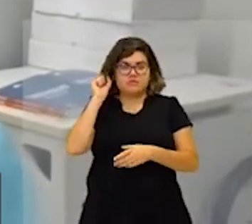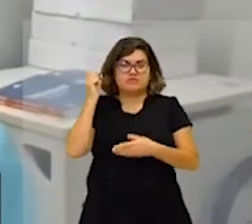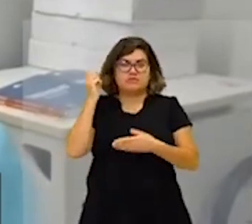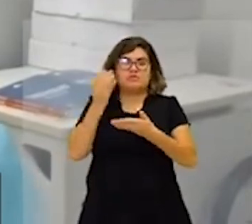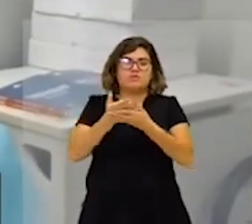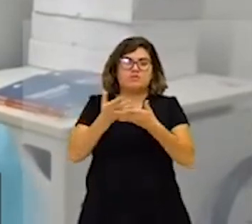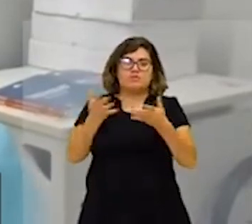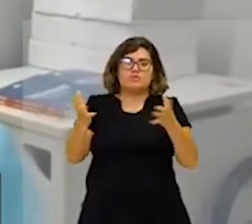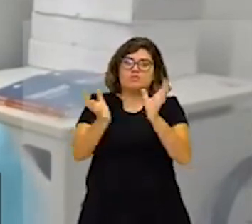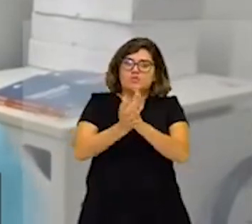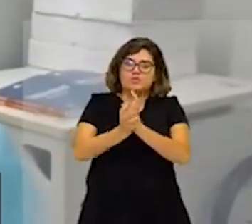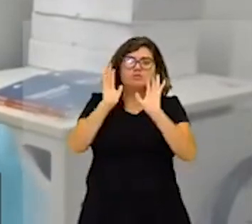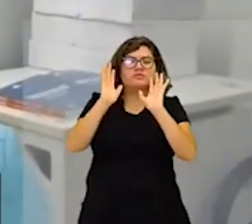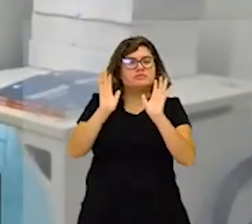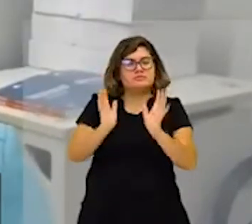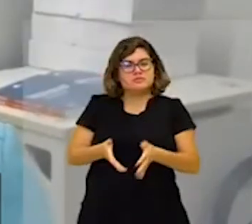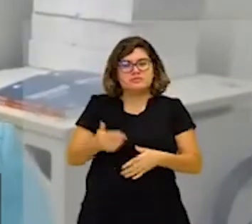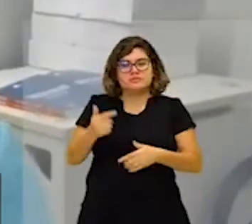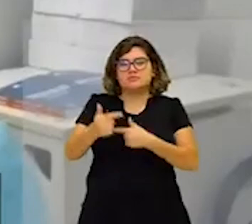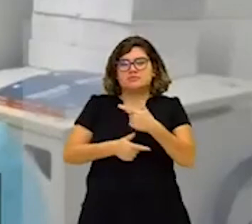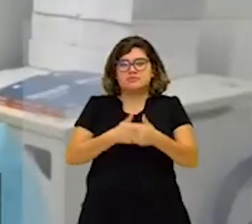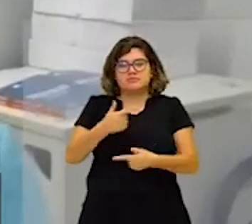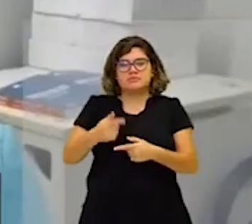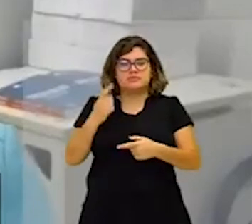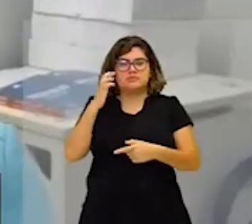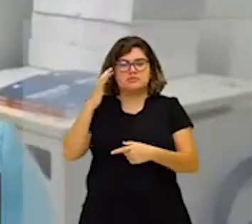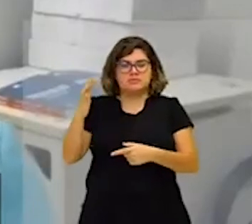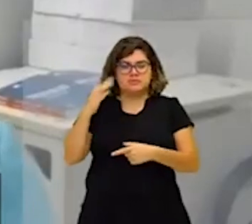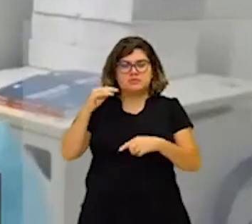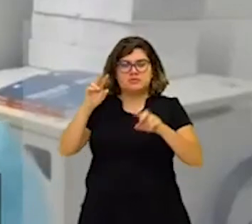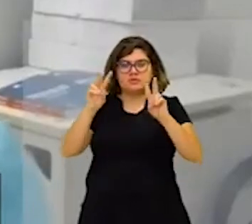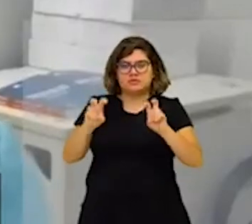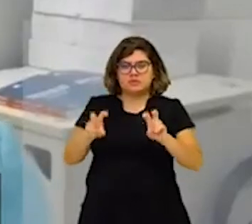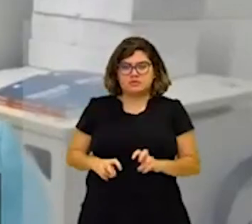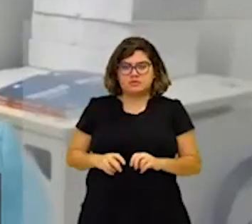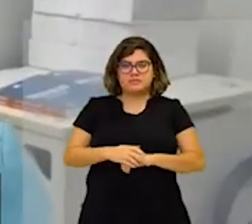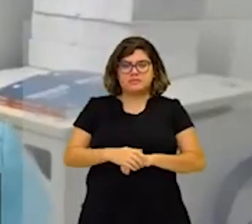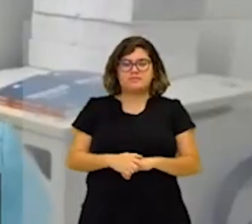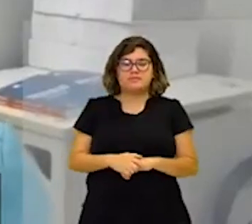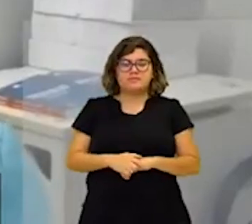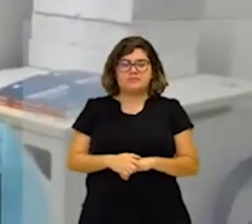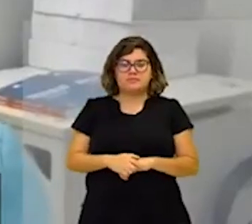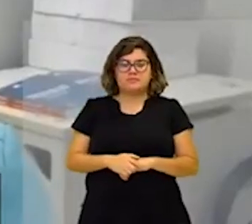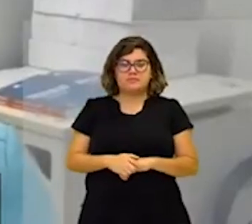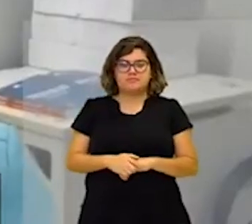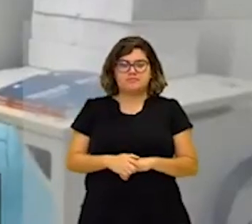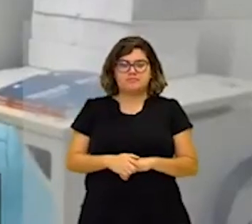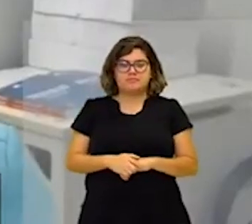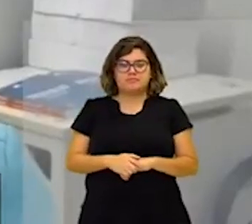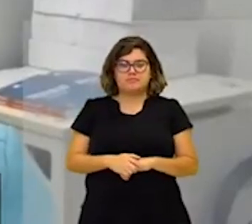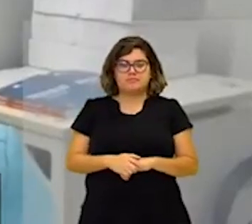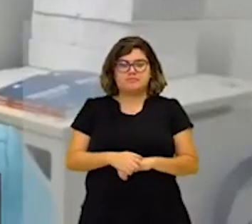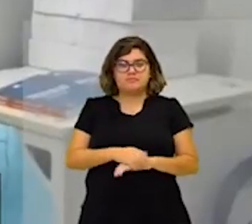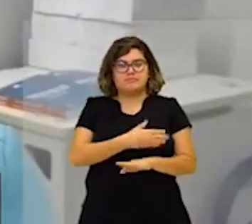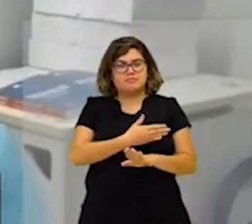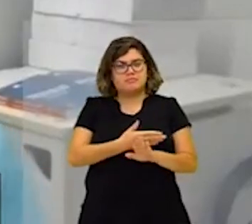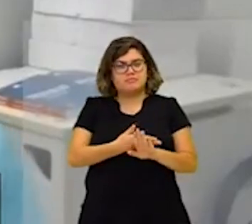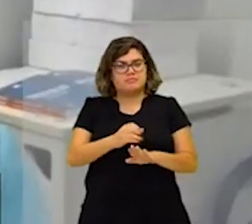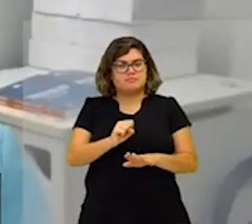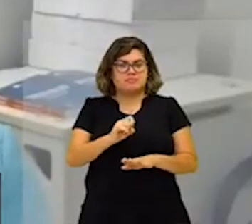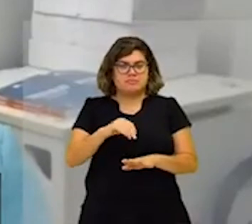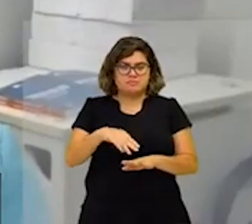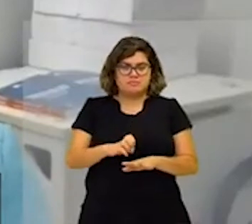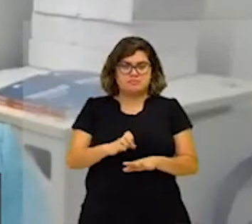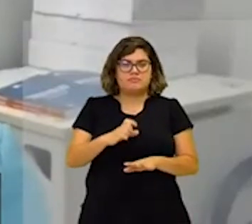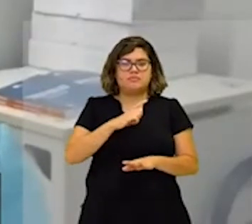que já estão trabalhando e pensando no tempo né desde o início do SM é algo que eu para ver se faz